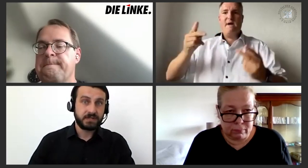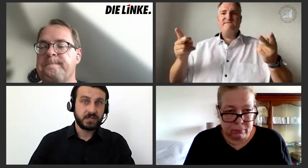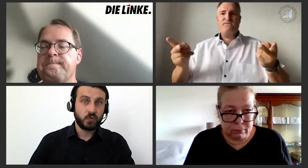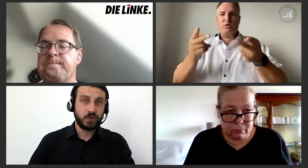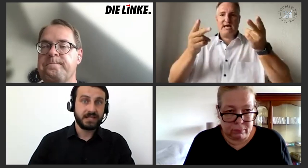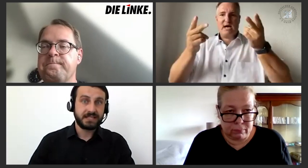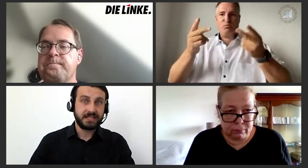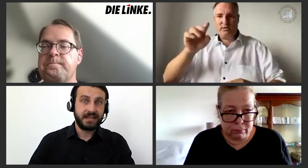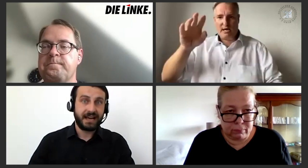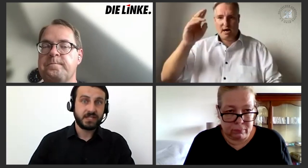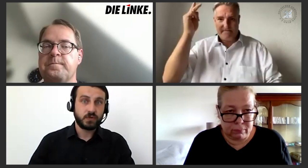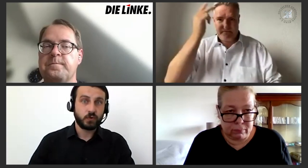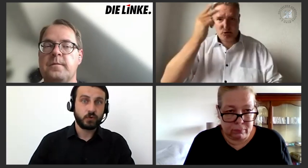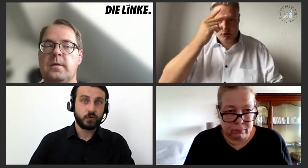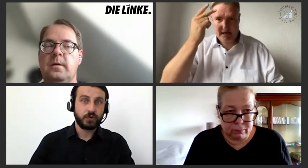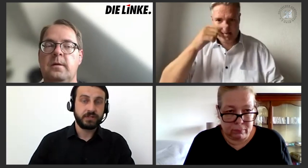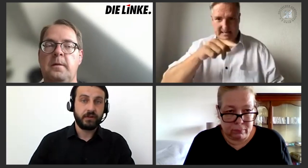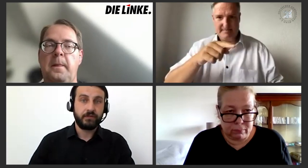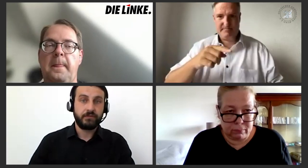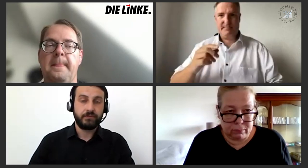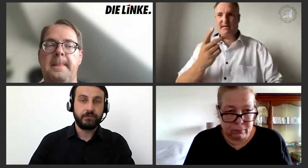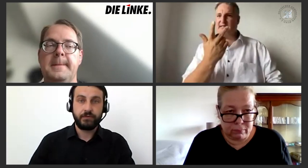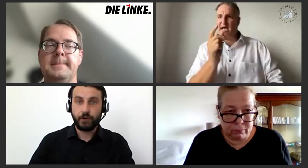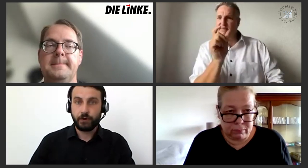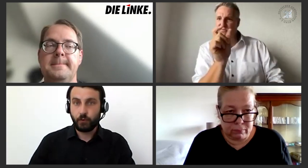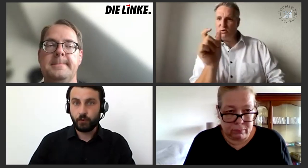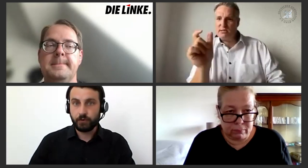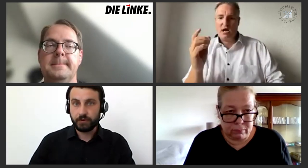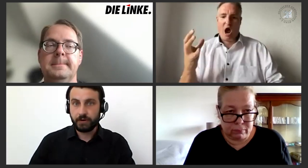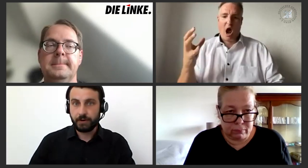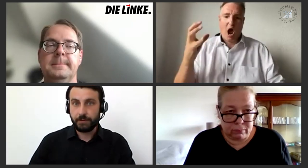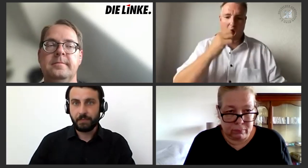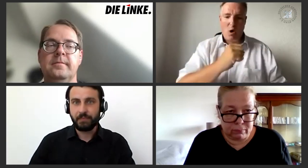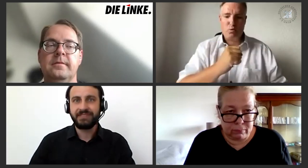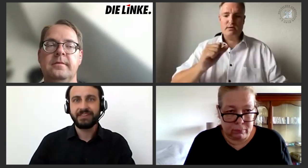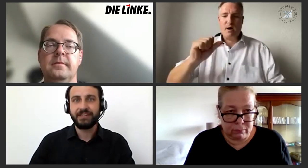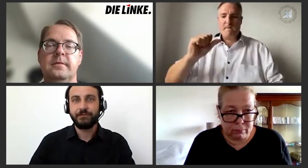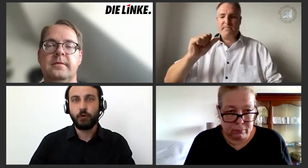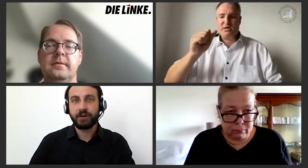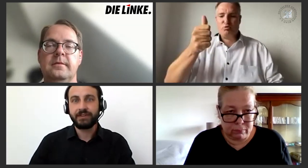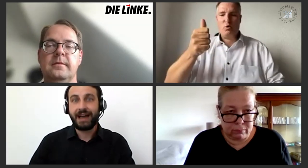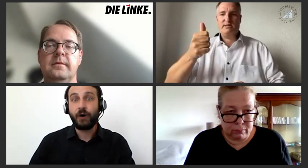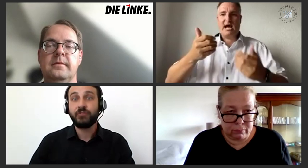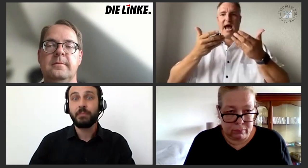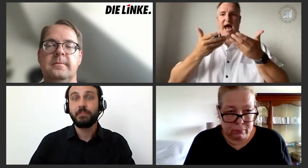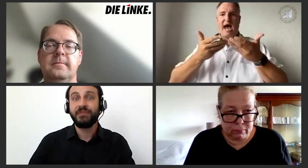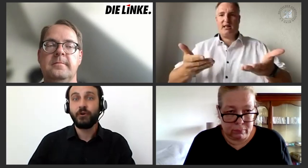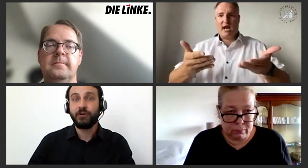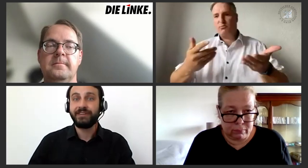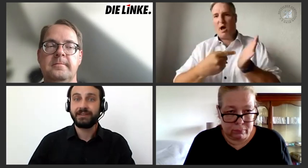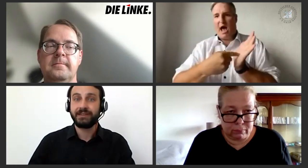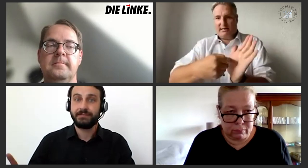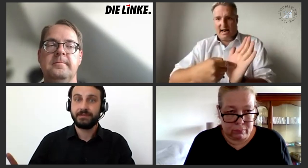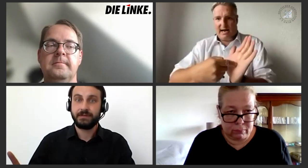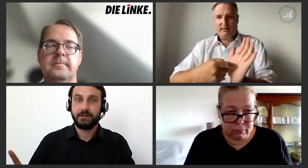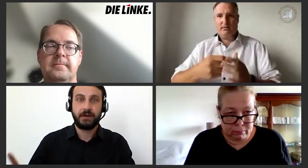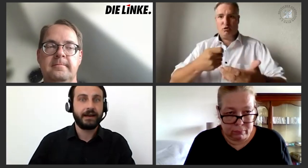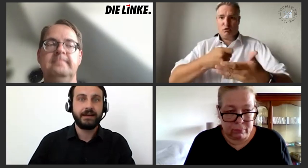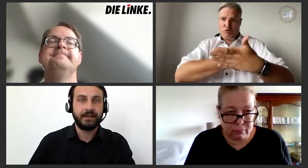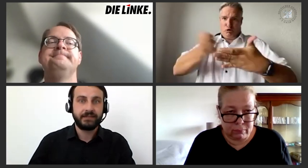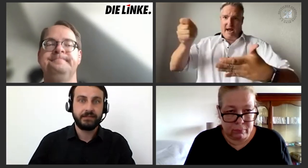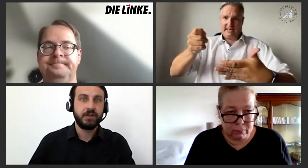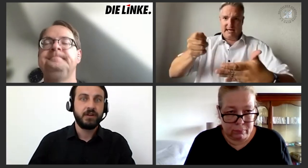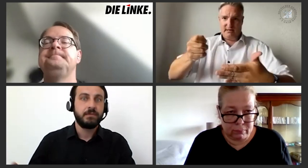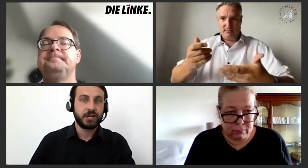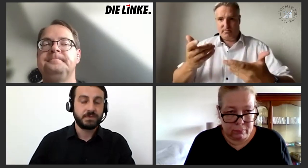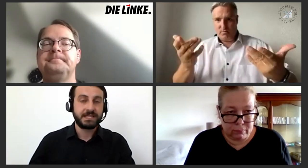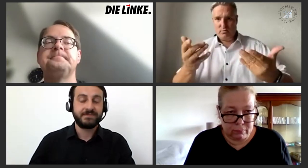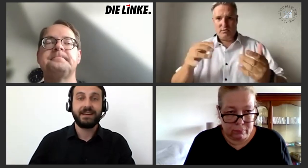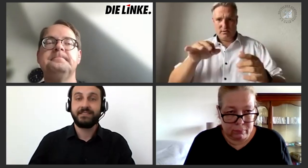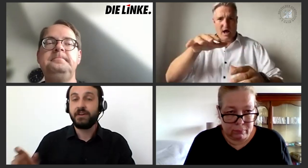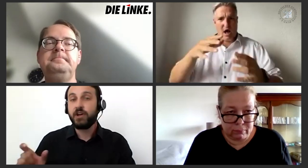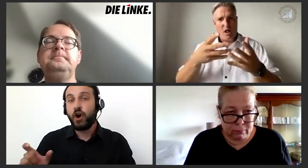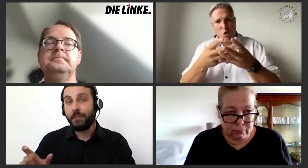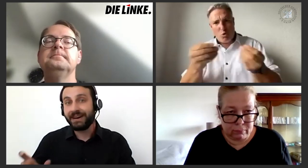ist es so, dass die Leistungen durch Förderung mit den Worten "aus besonderen Anlässen", beispielsweise